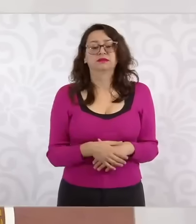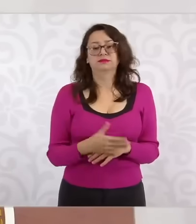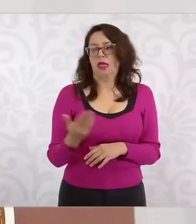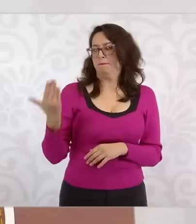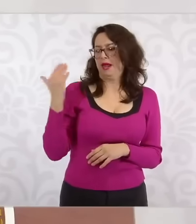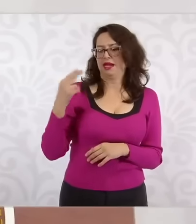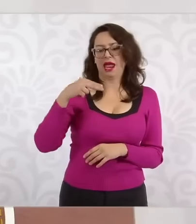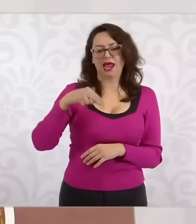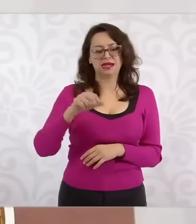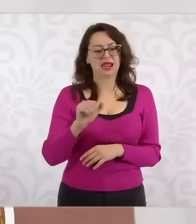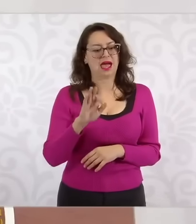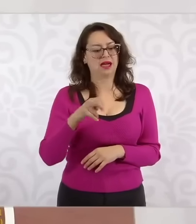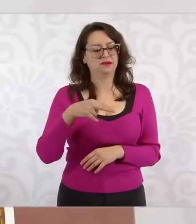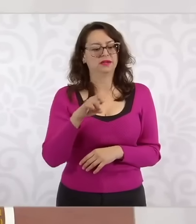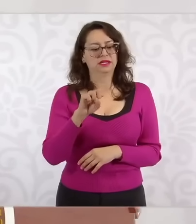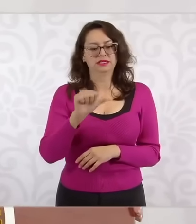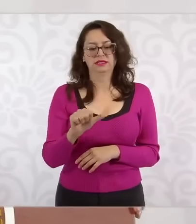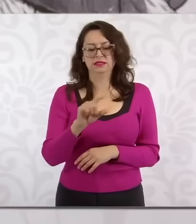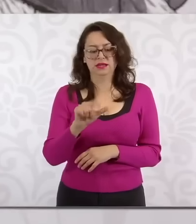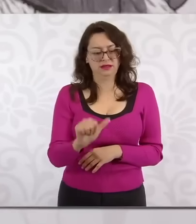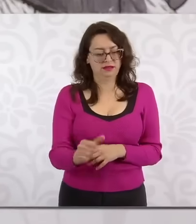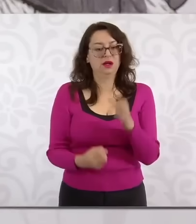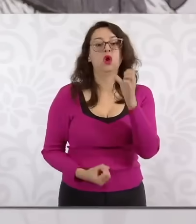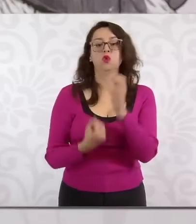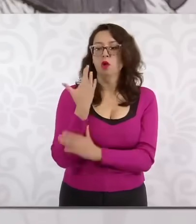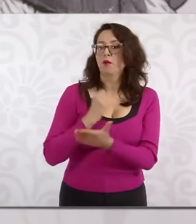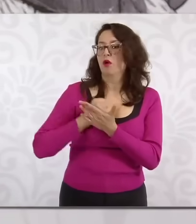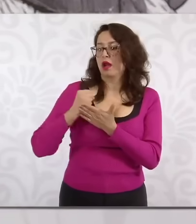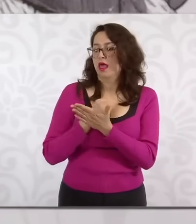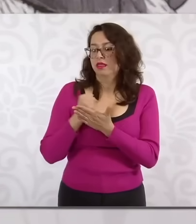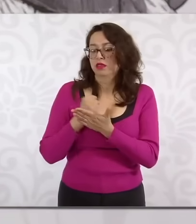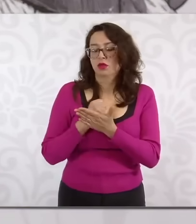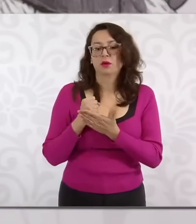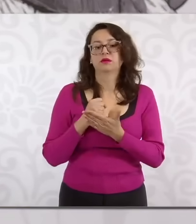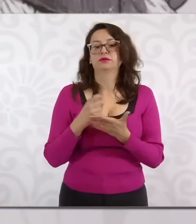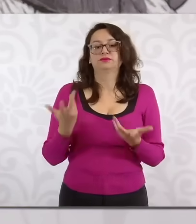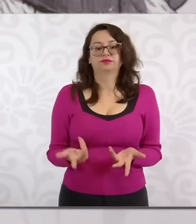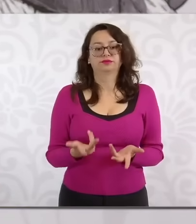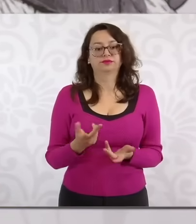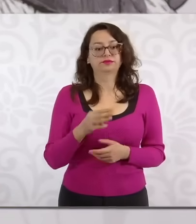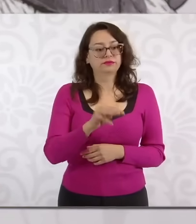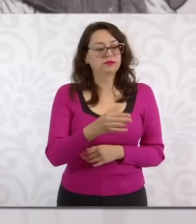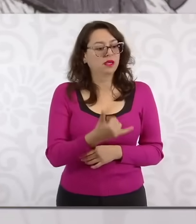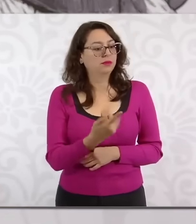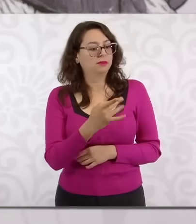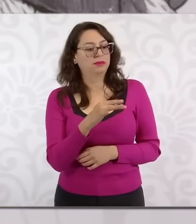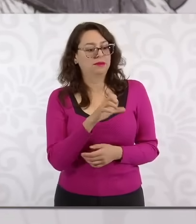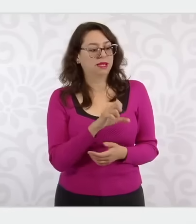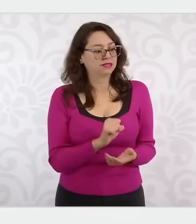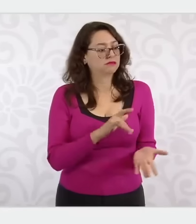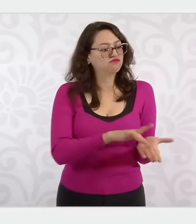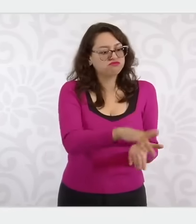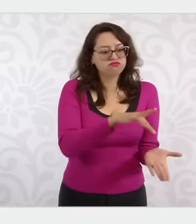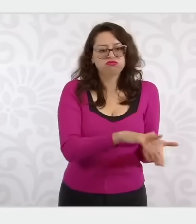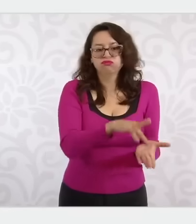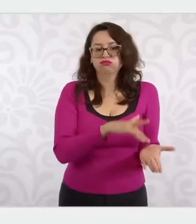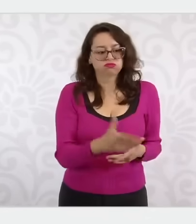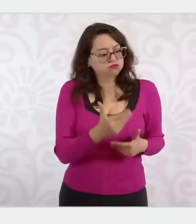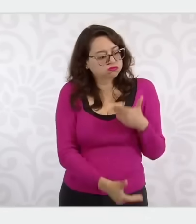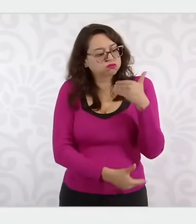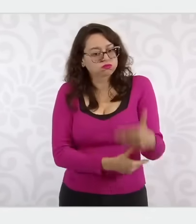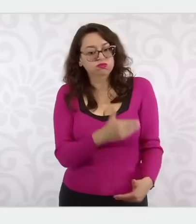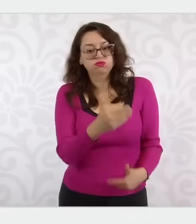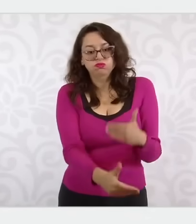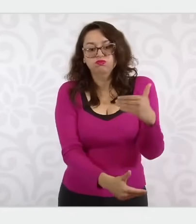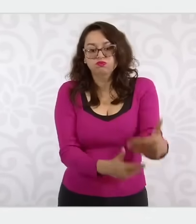nuevos esquemas también de apoyo al pequeño eh eh empresario. En fin, eh vamos avanzando. Claro,